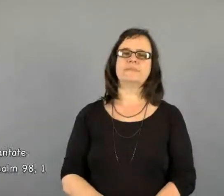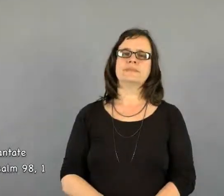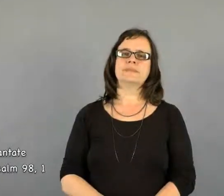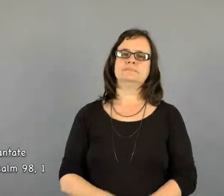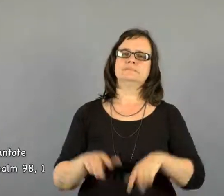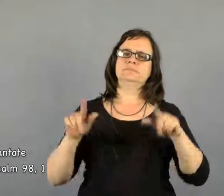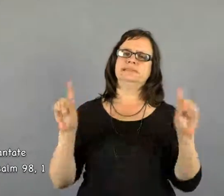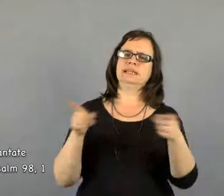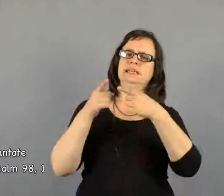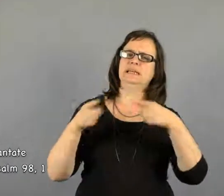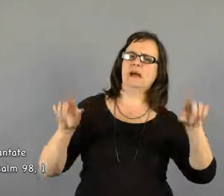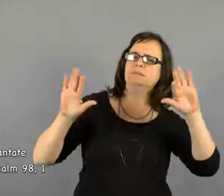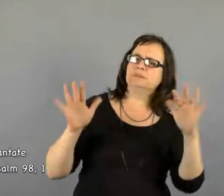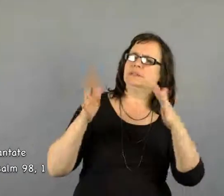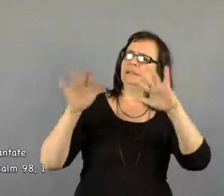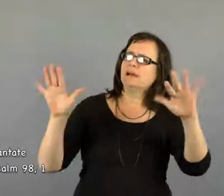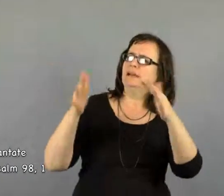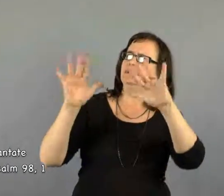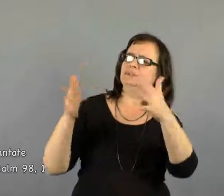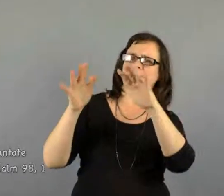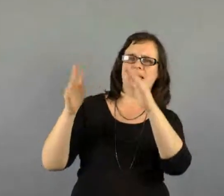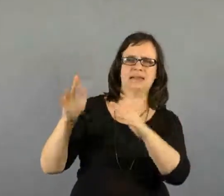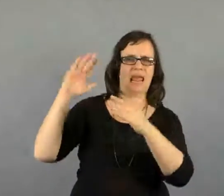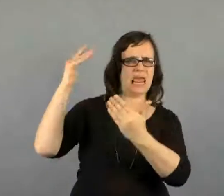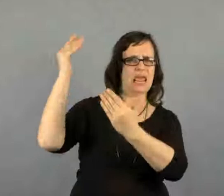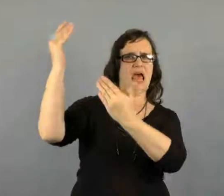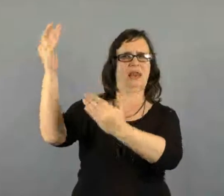Singt Lieder für Gott den Herrn